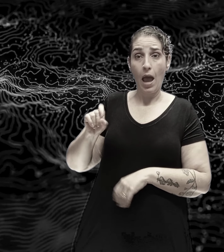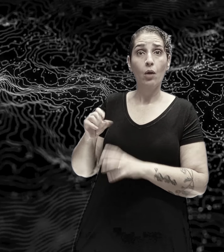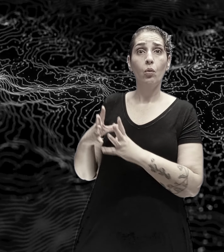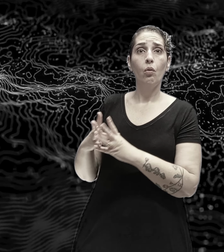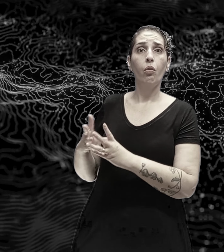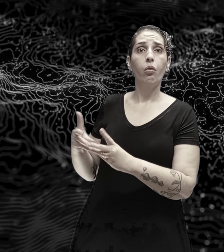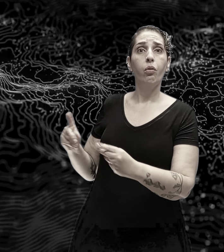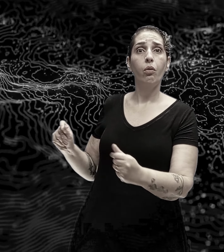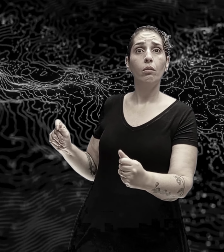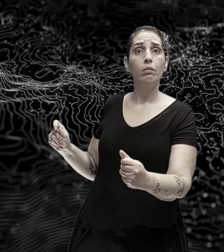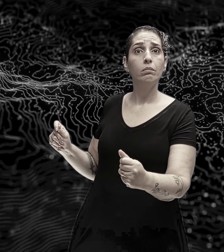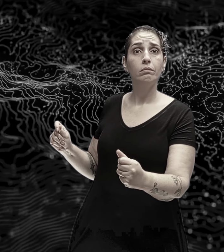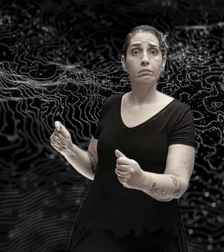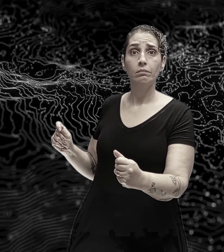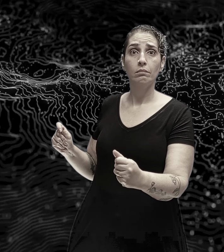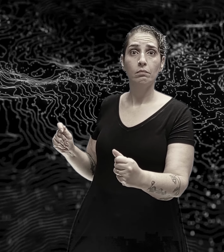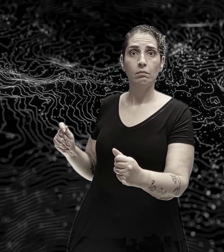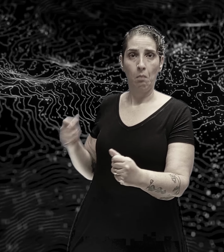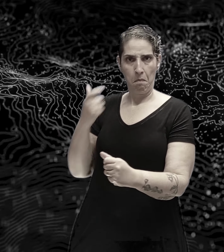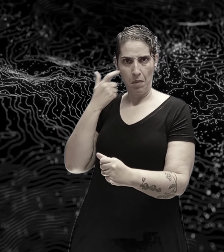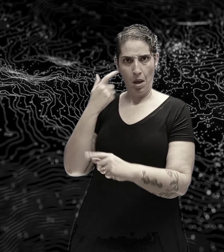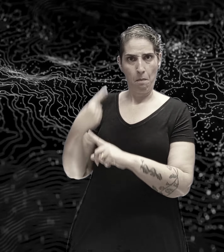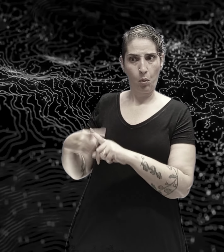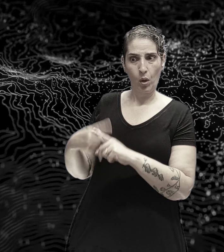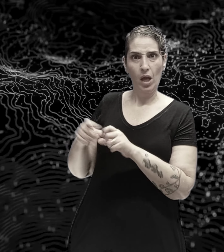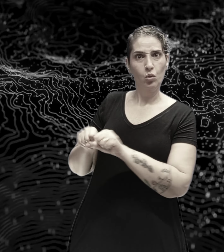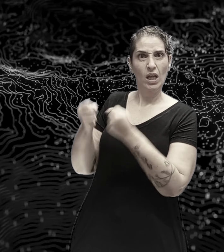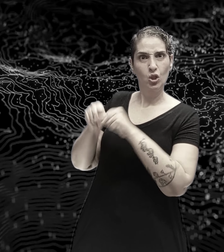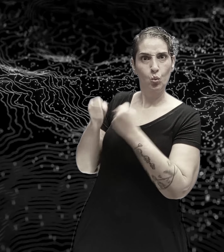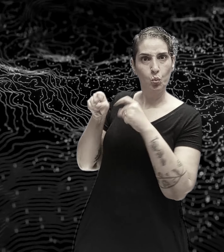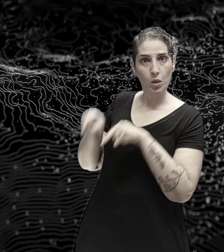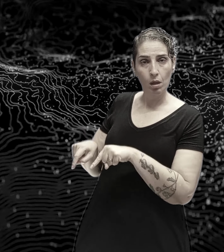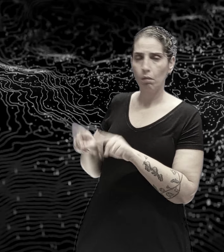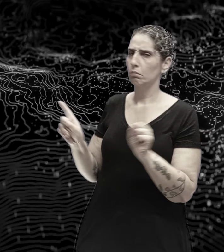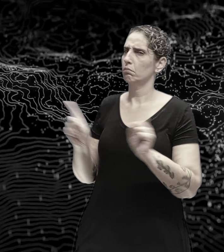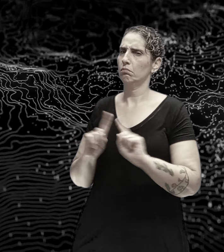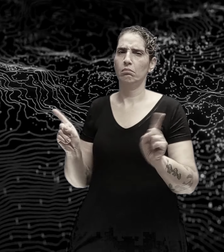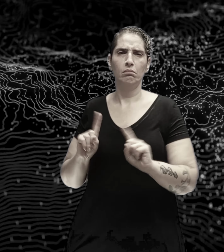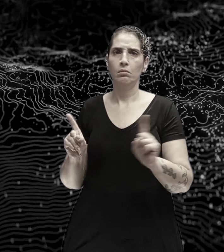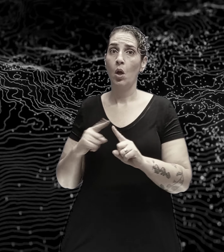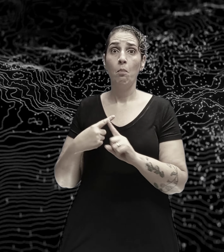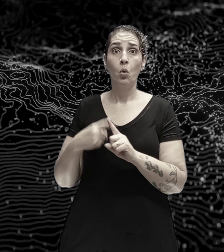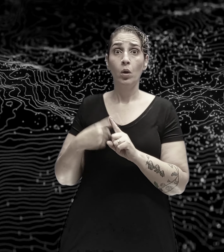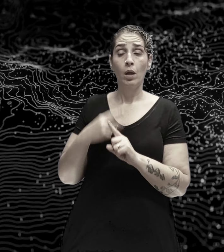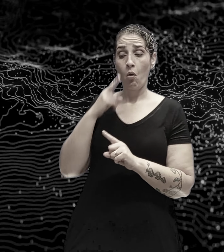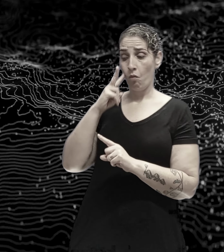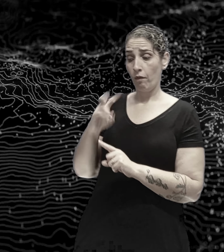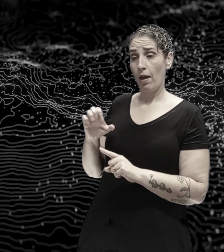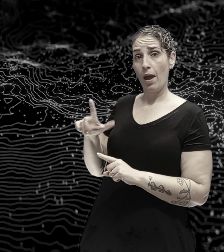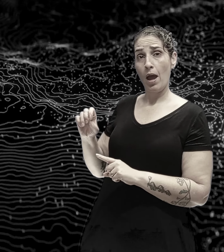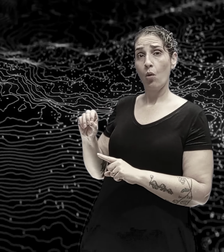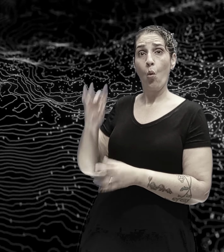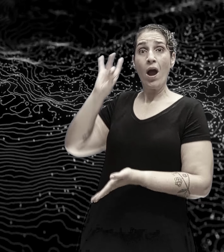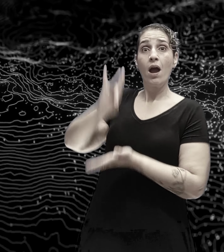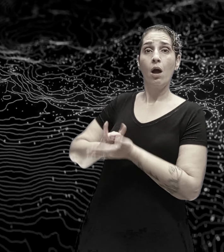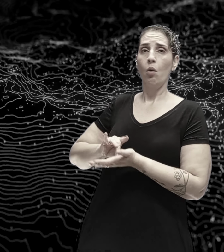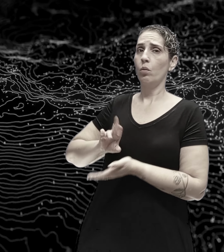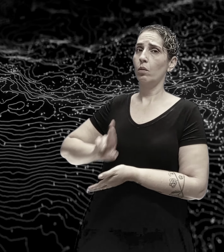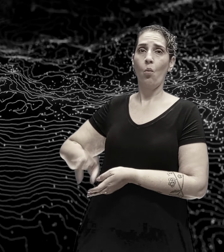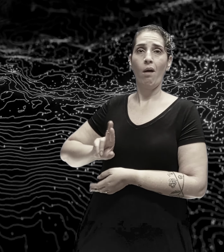O ego se dissolve não porque é destruído, mas porque é visto como irreal.